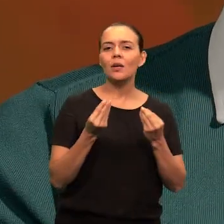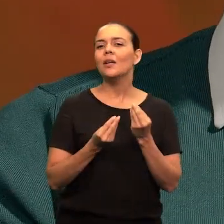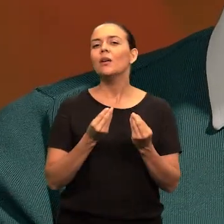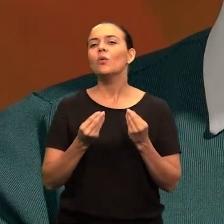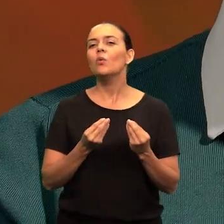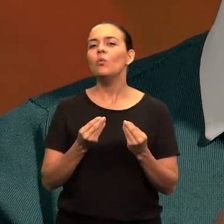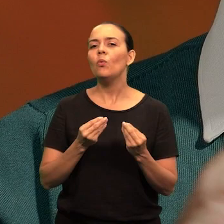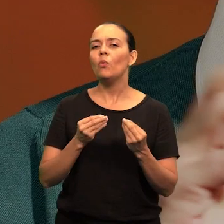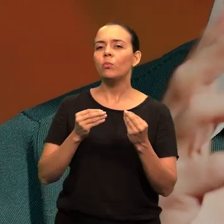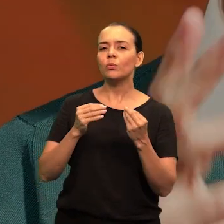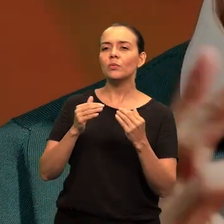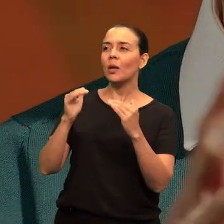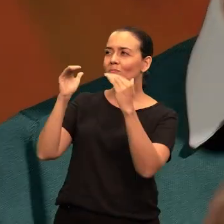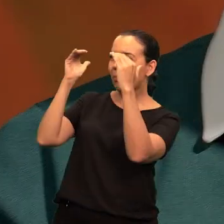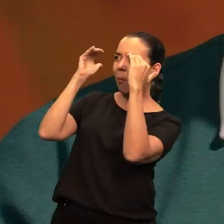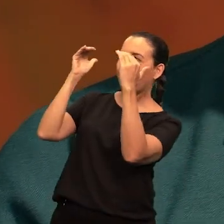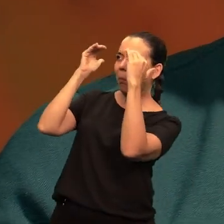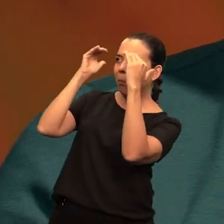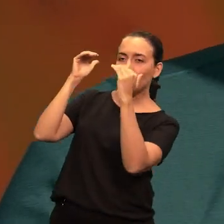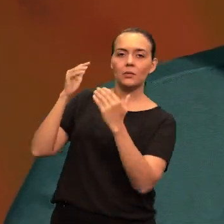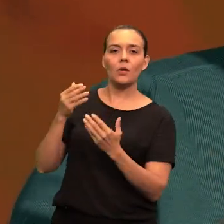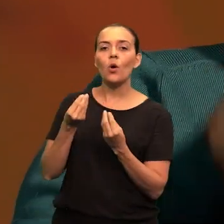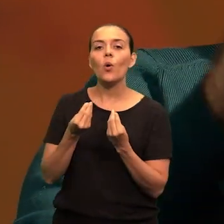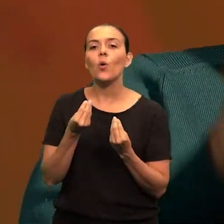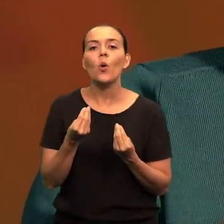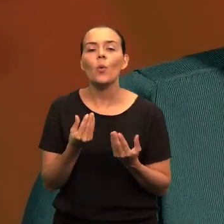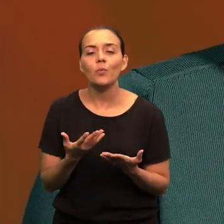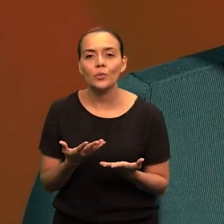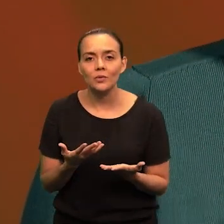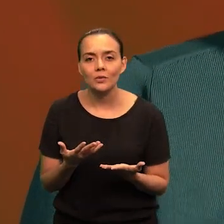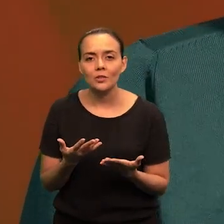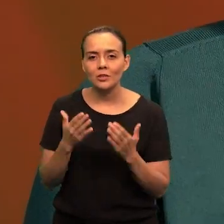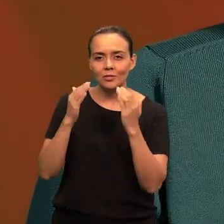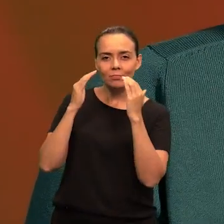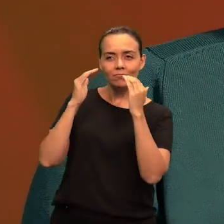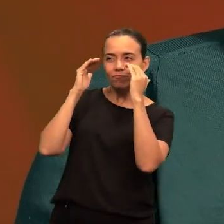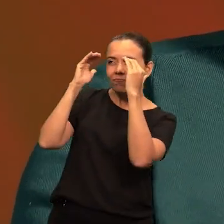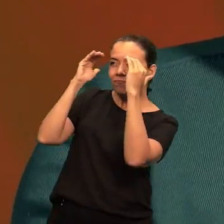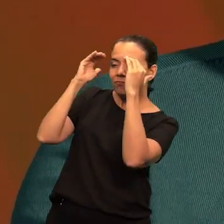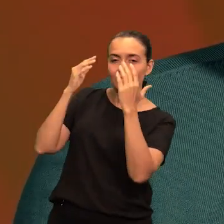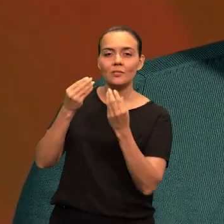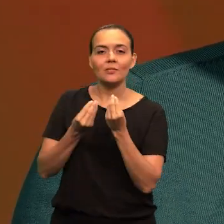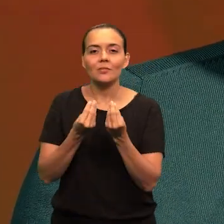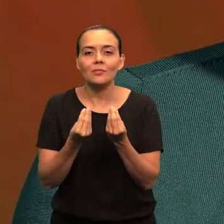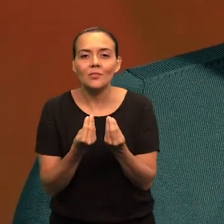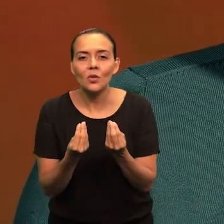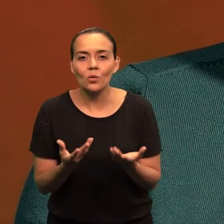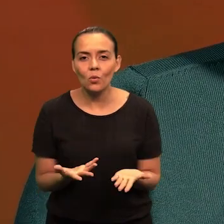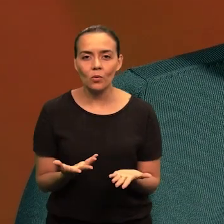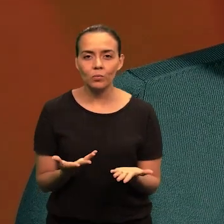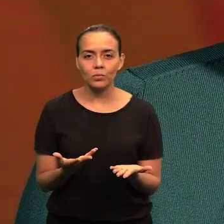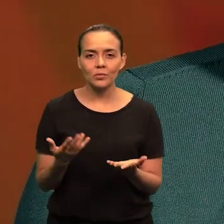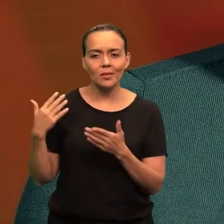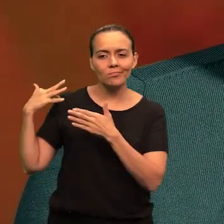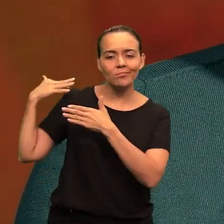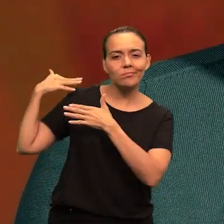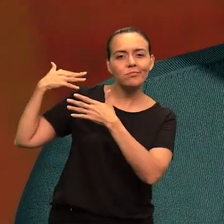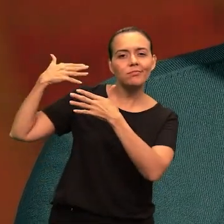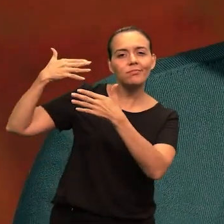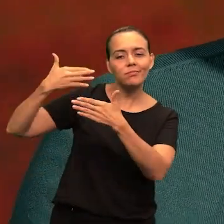Então é essa estratégia que Maquiavel foi capaz de desnudar pra nós, dentro da modernidade, ao longo do século XVI.